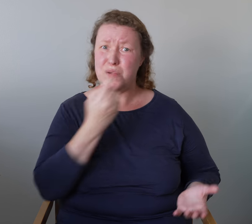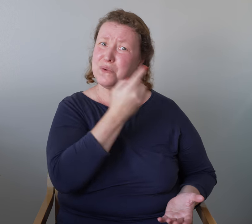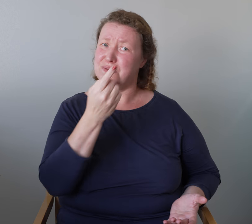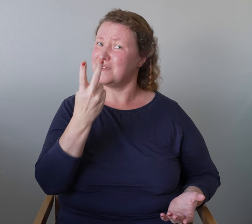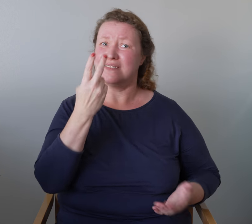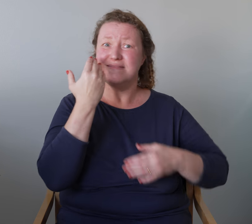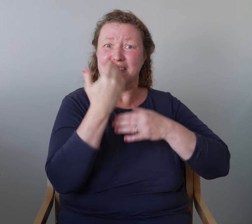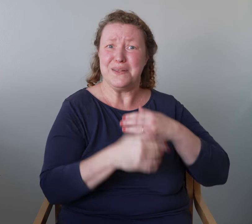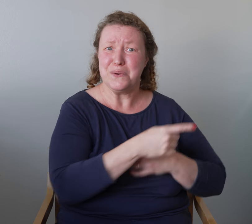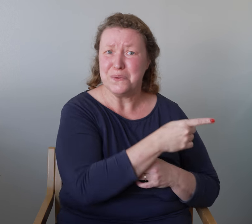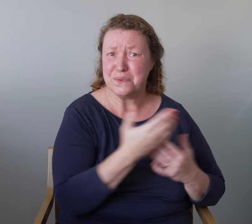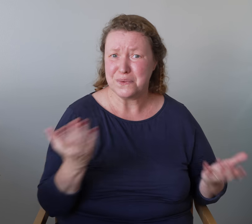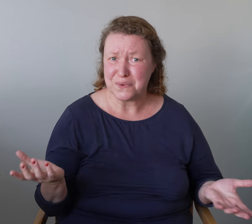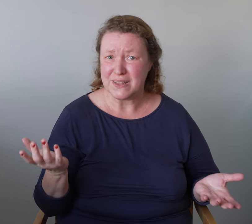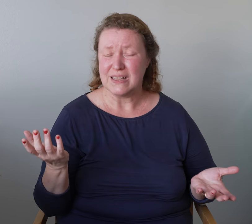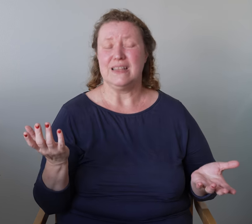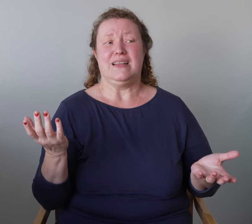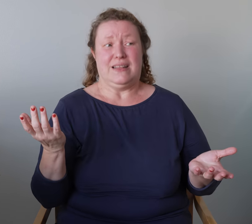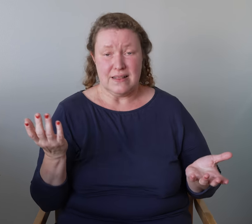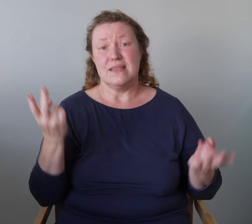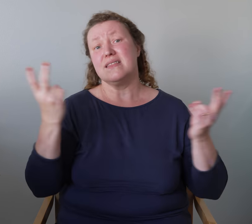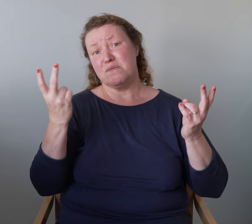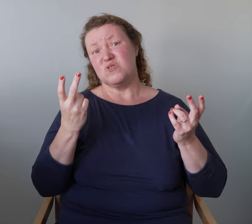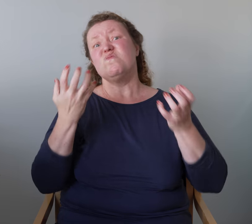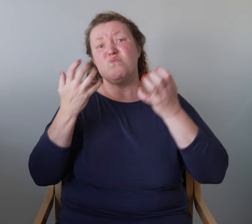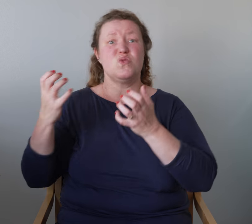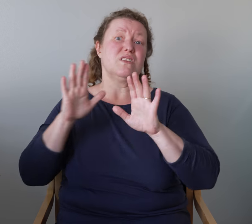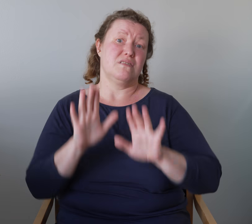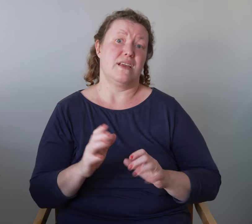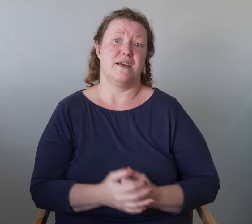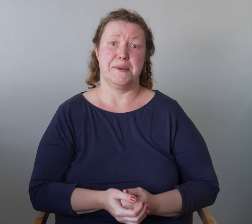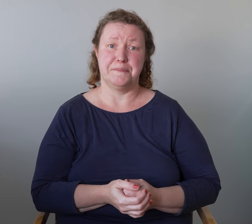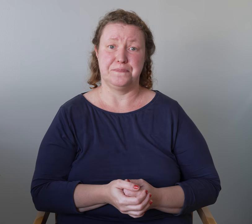Tällainen asiahan ei kuulu 112:n piiriin. Tällainen palvelun puute syntyy nyt.